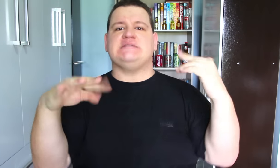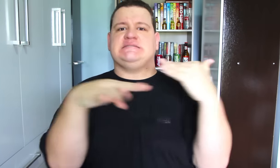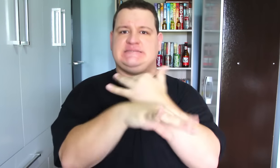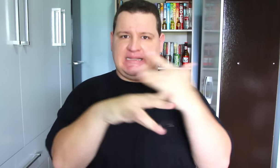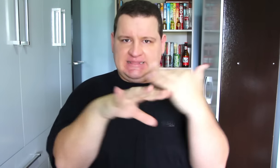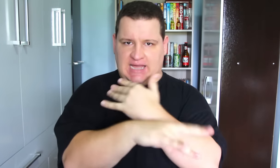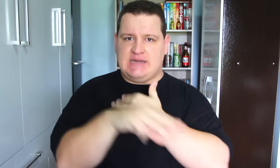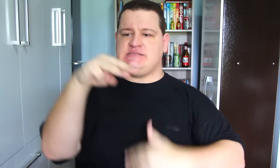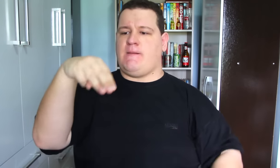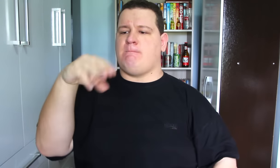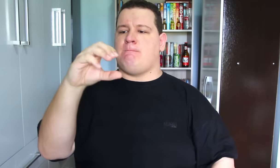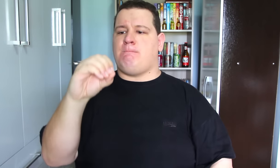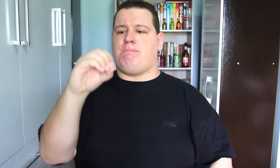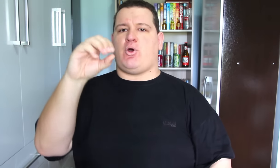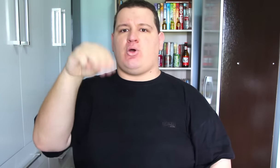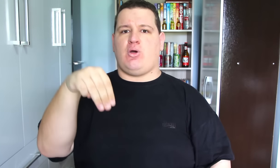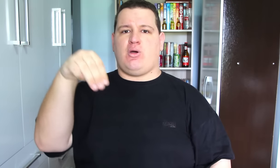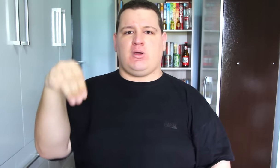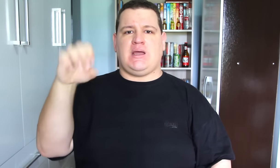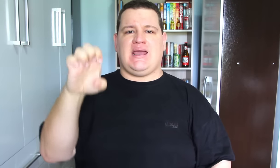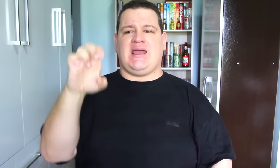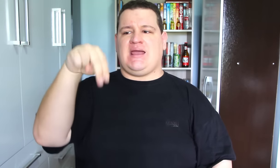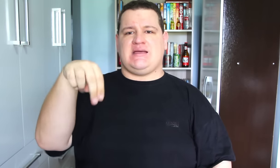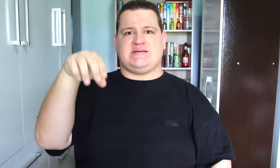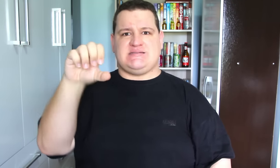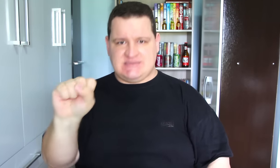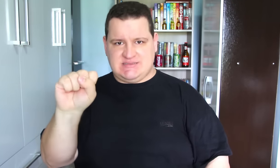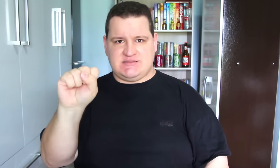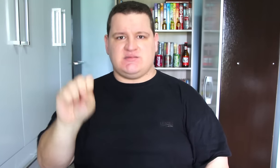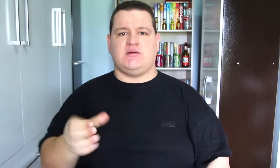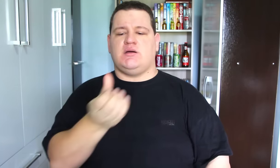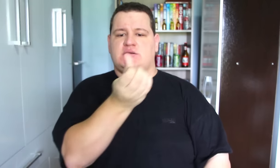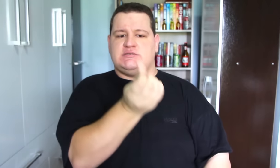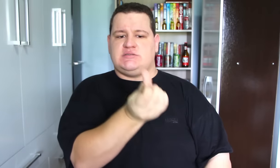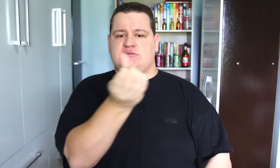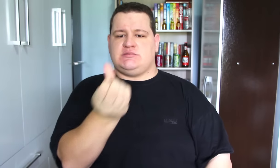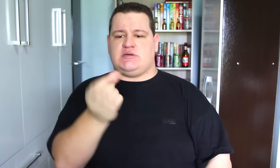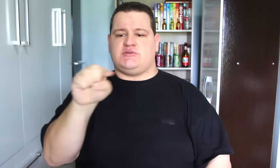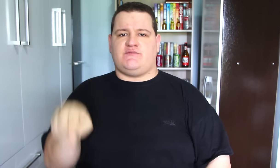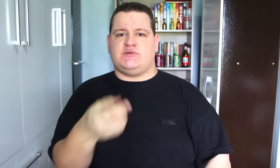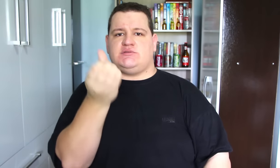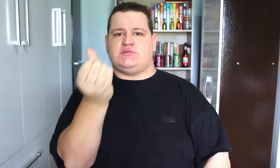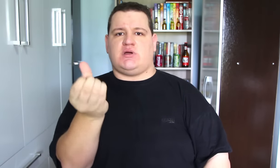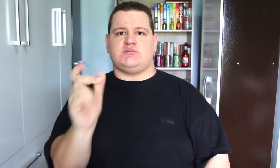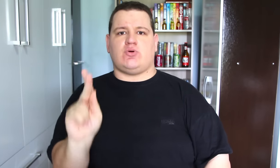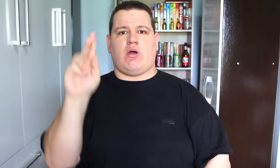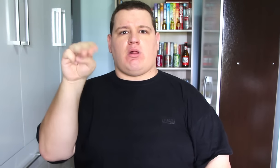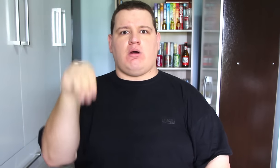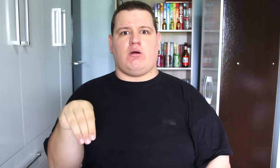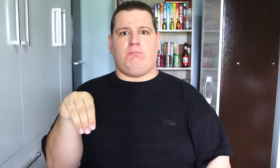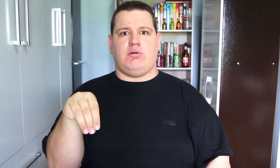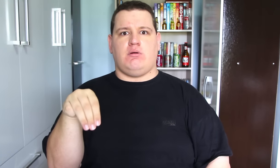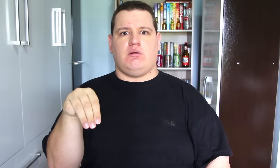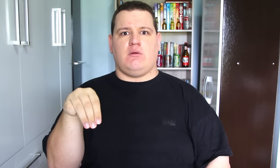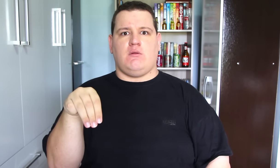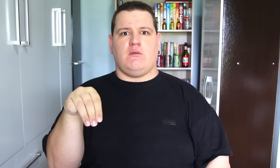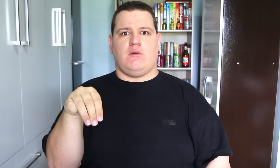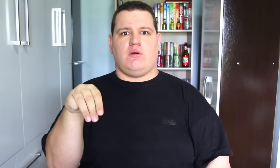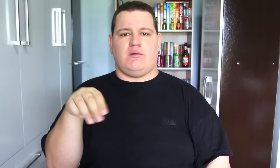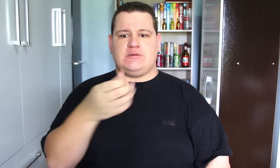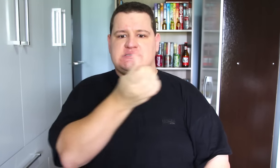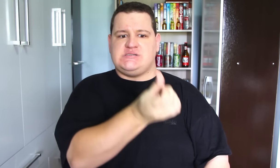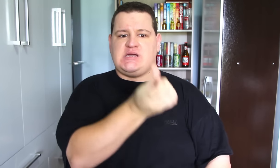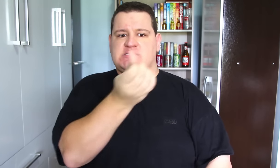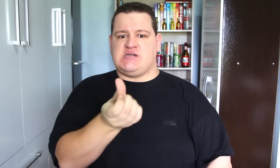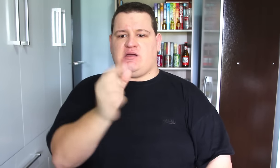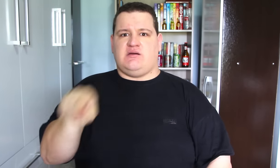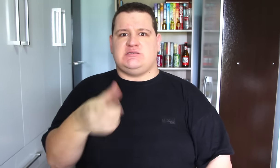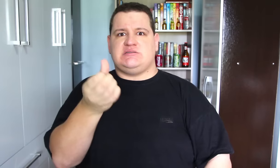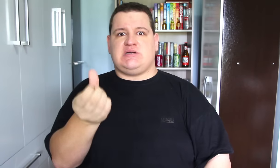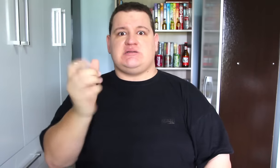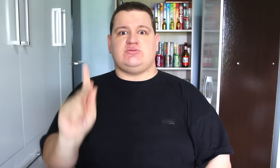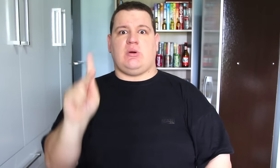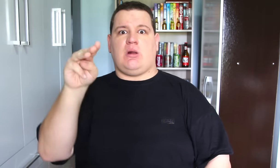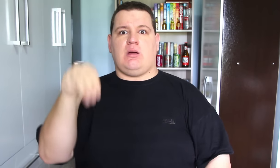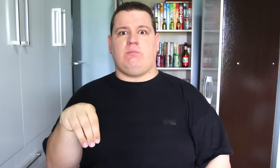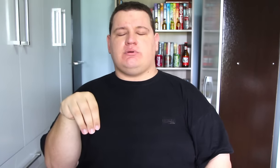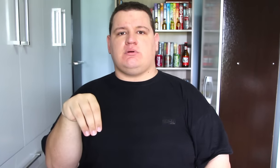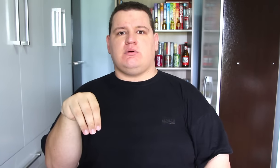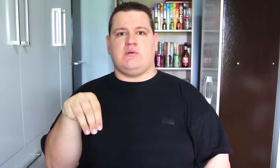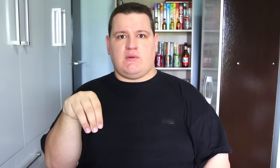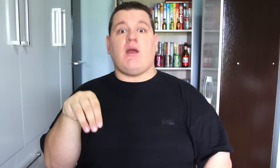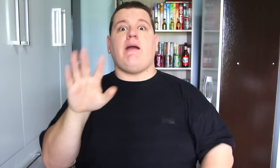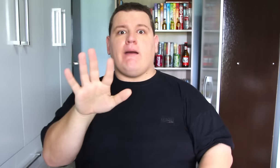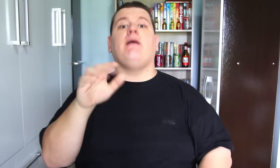"Cidade de Mommens a 66,6km"